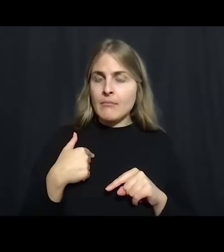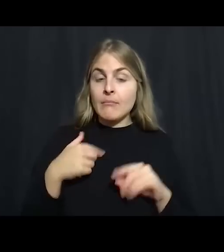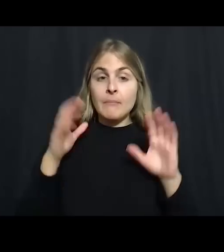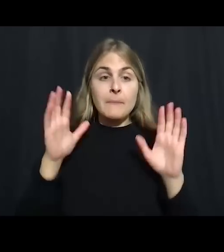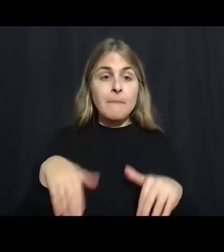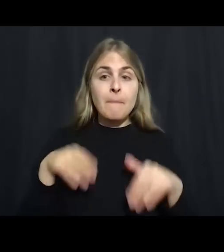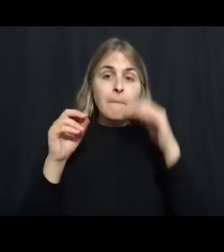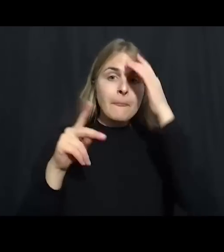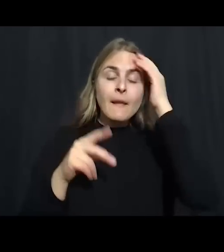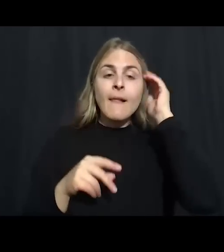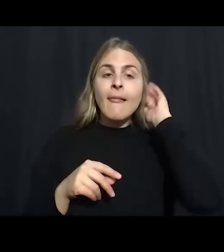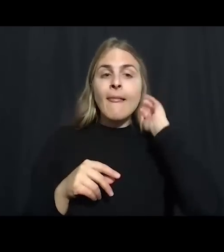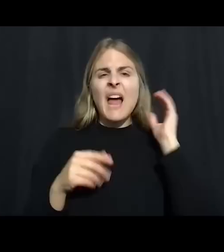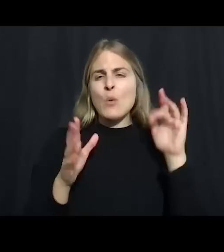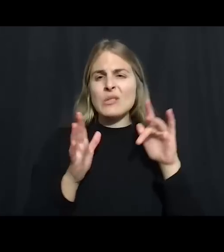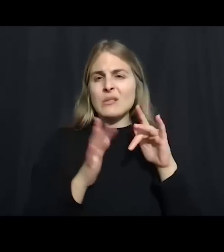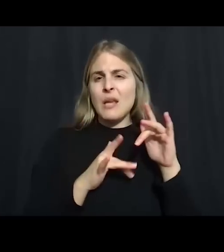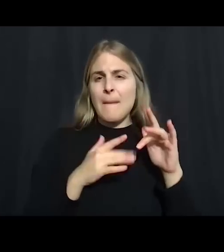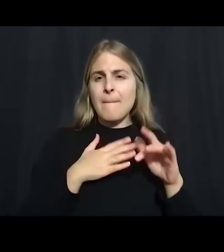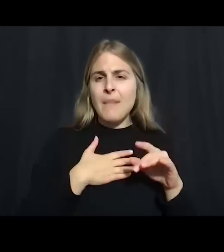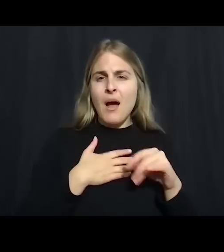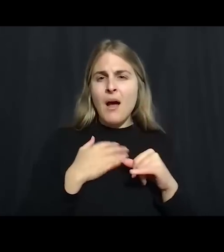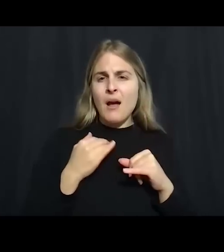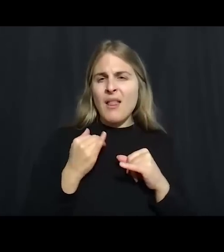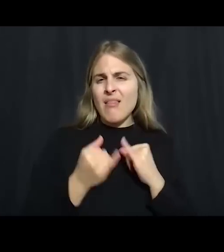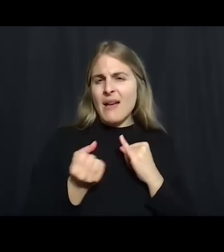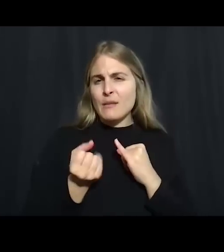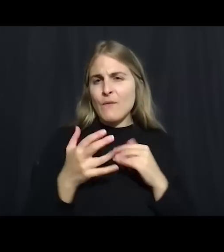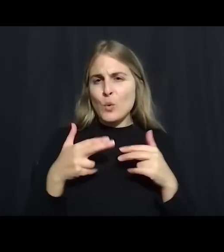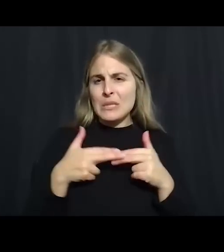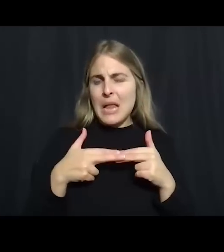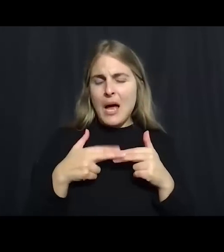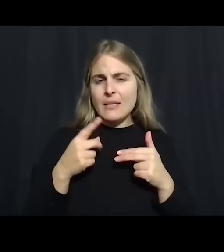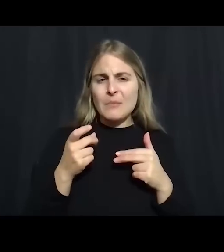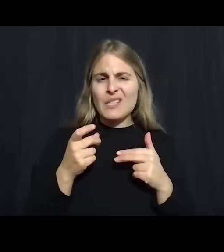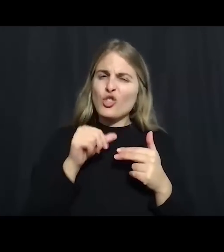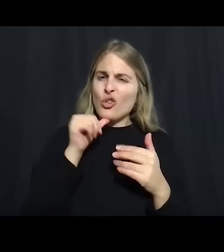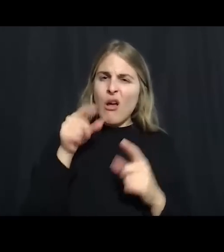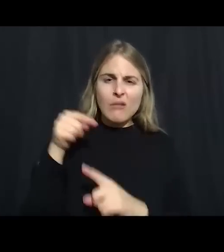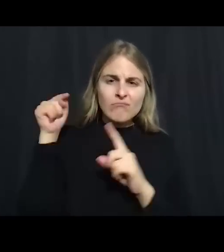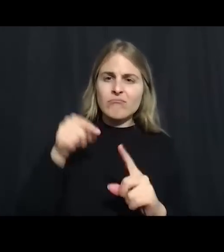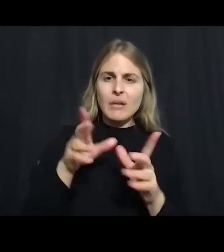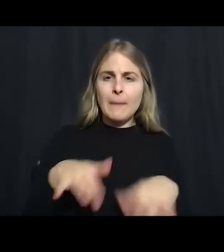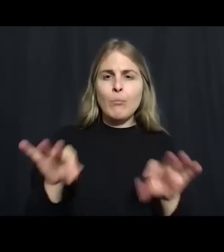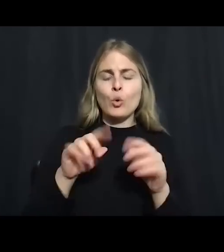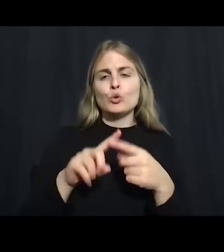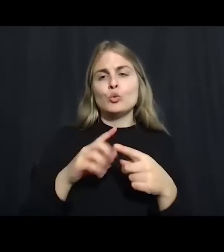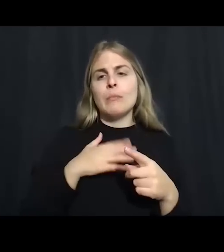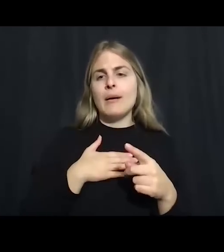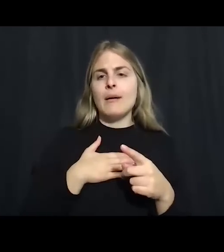En realidad, voy a saltarme mis últimas diapositivas porque no son centrales para mi mensaje de hoy.